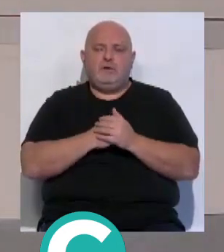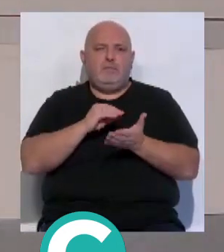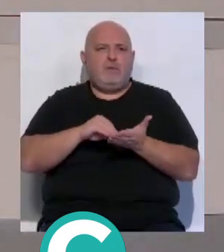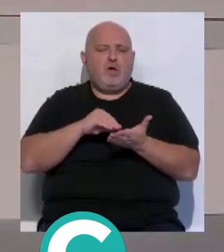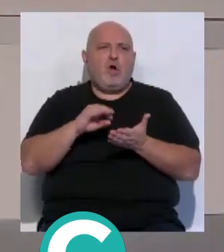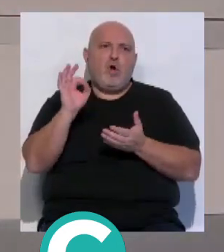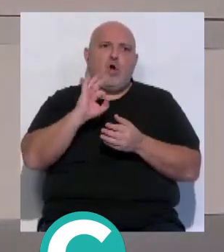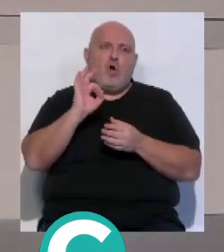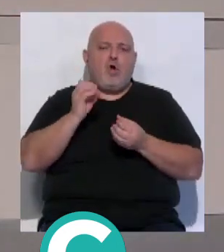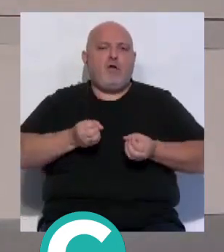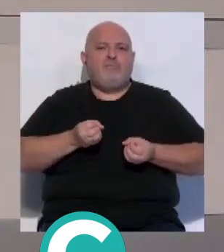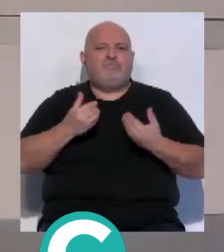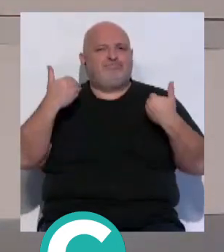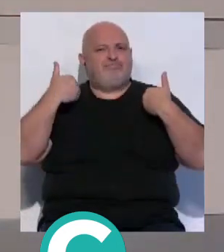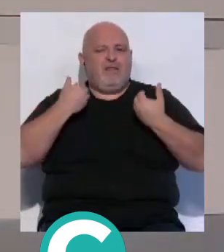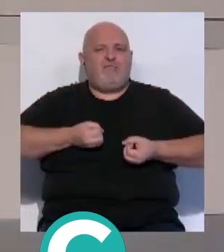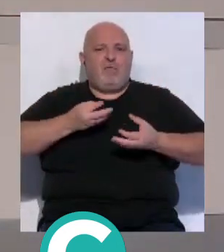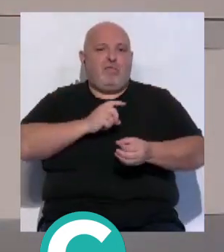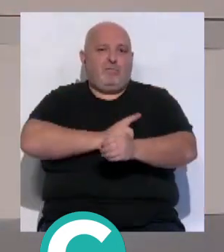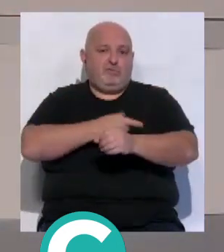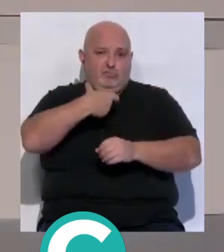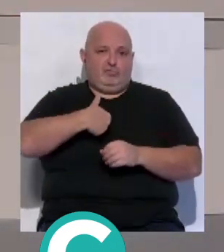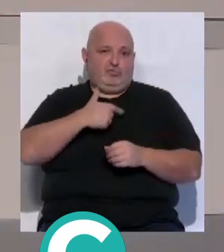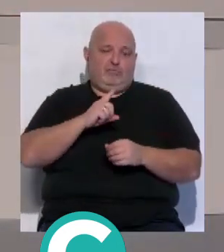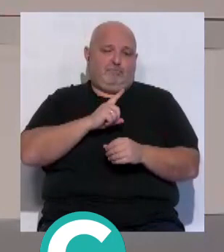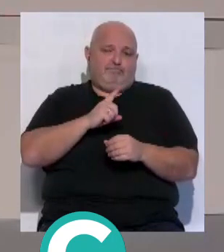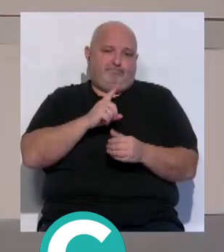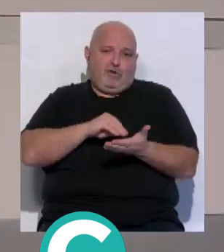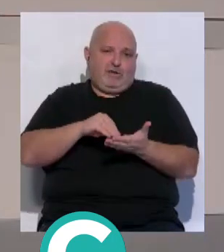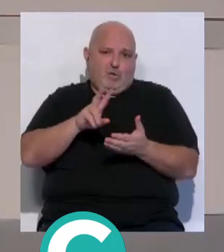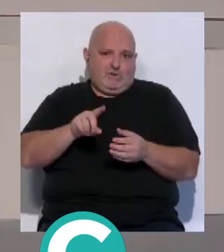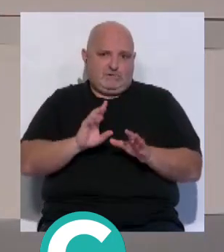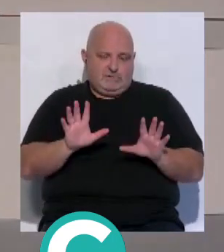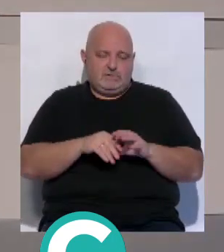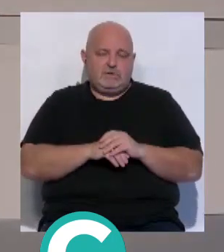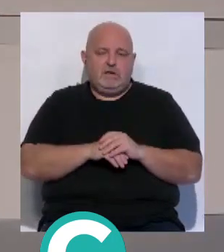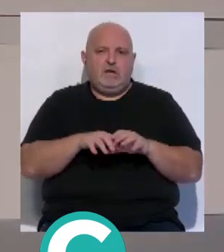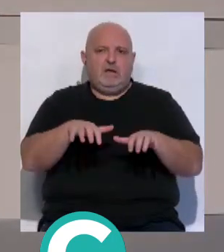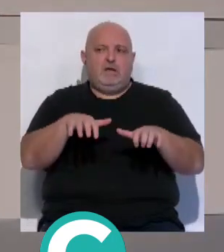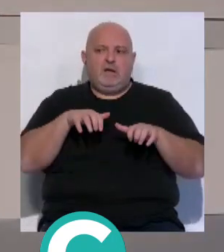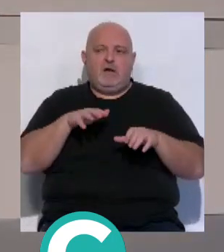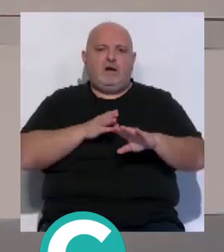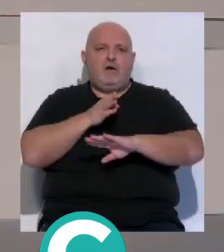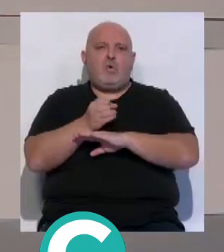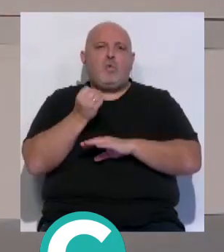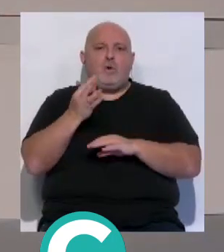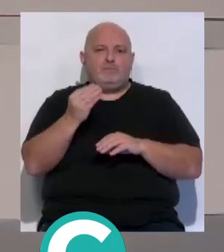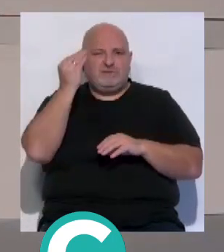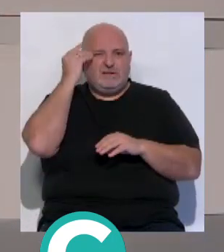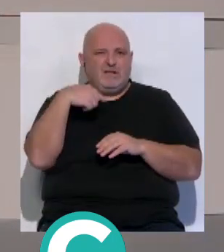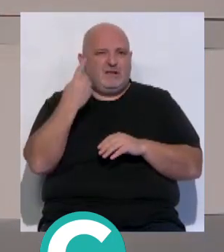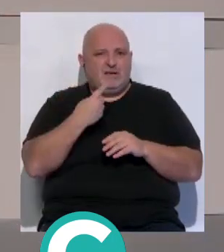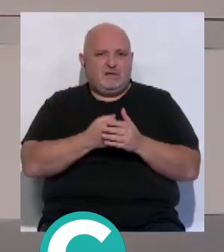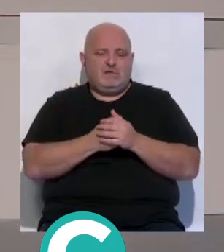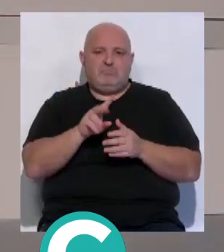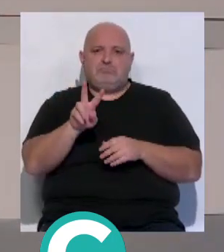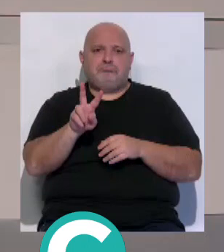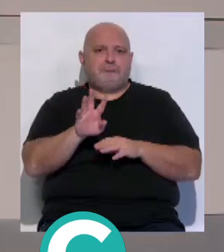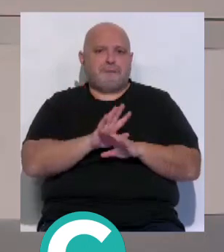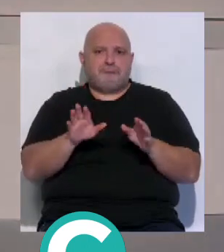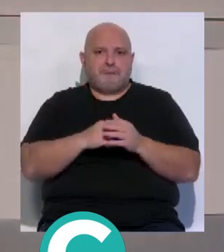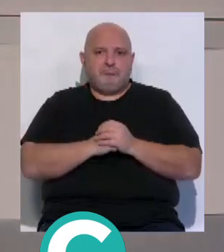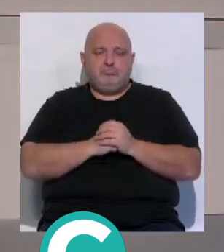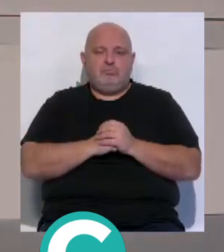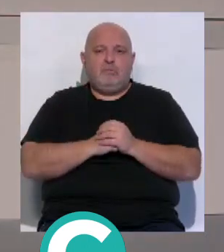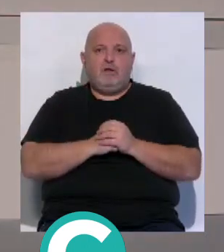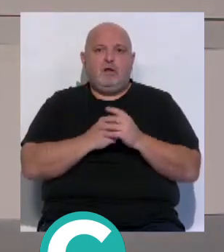o informadores deportivos yo no soy periodista asisten a la ruedas de prensa dos alguna vez tres